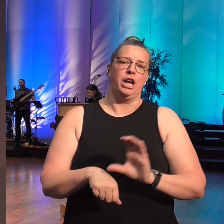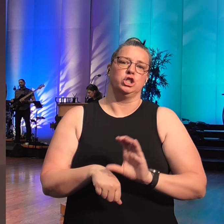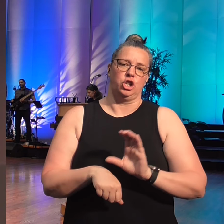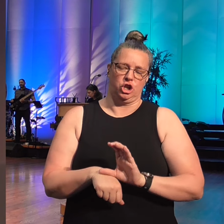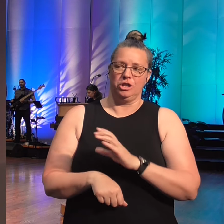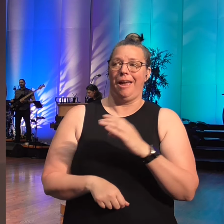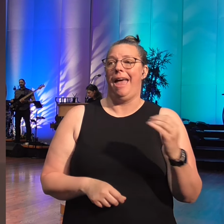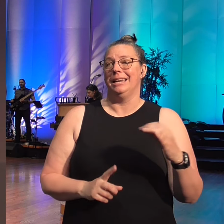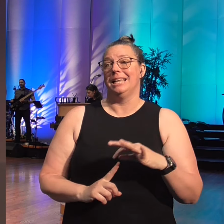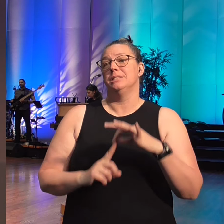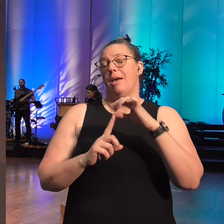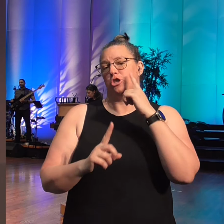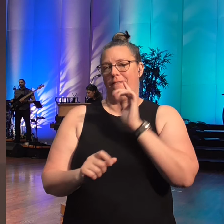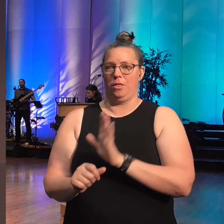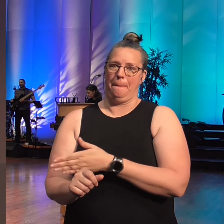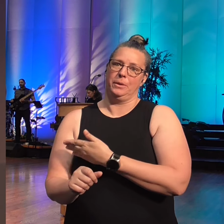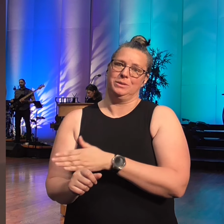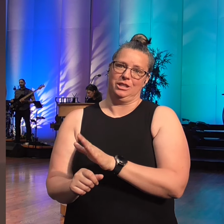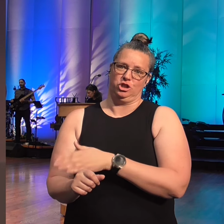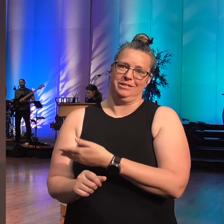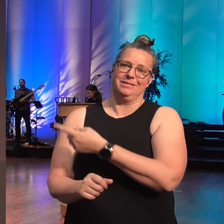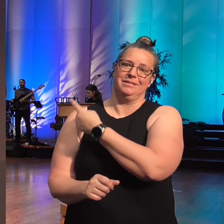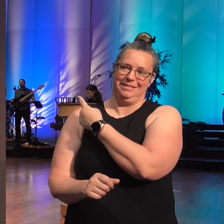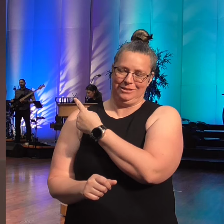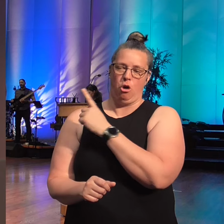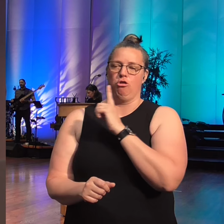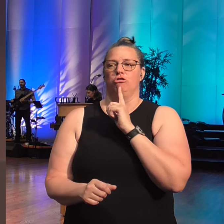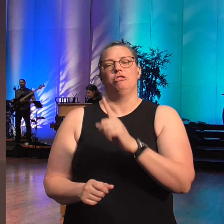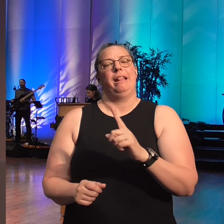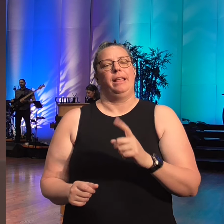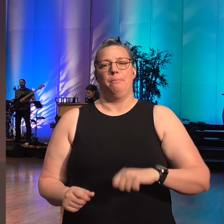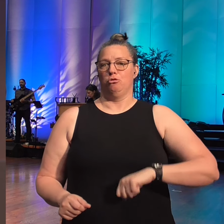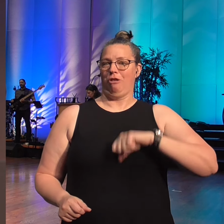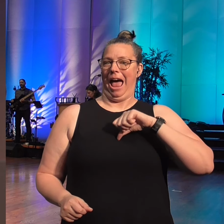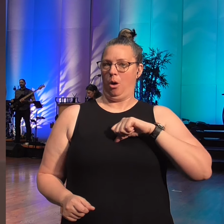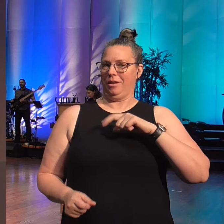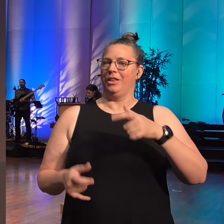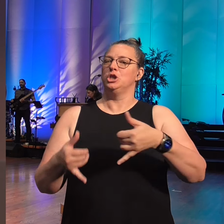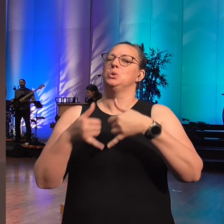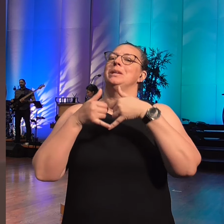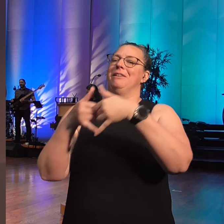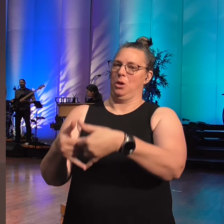Church y especialmente para el programa de música aquí Y estamos orgullosos de que seas el destinatario de 2025